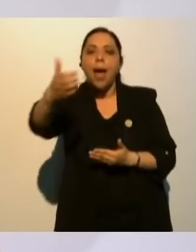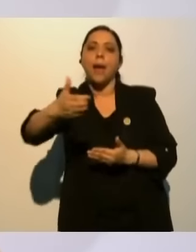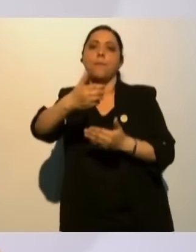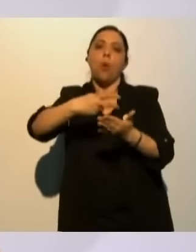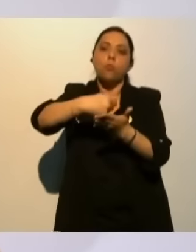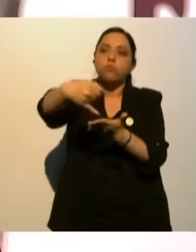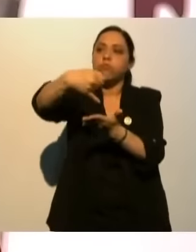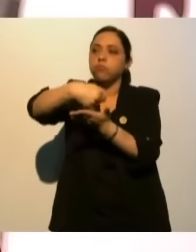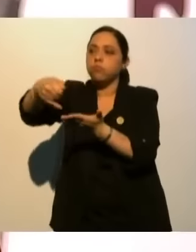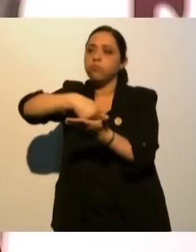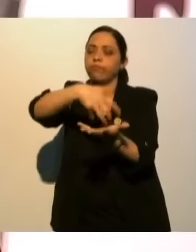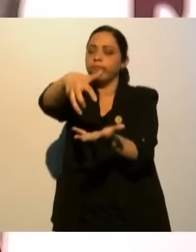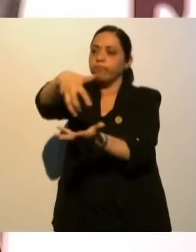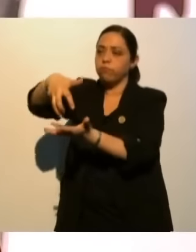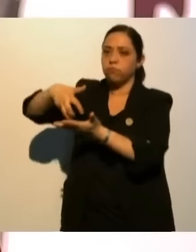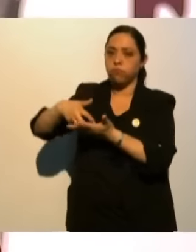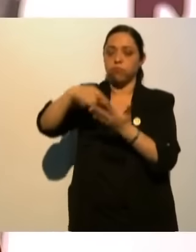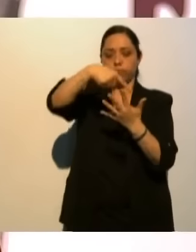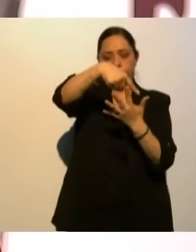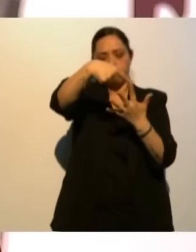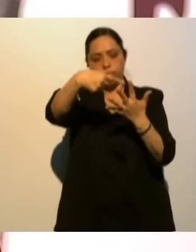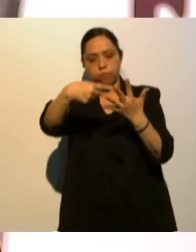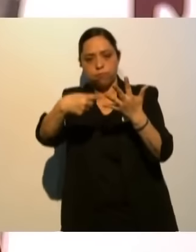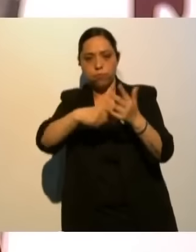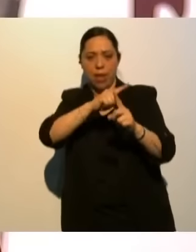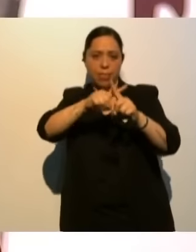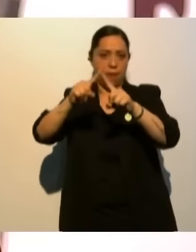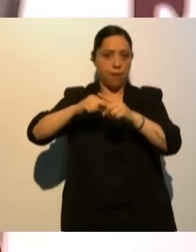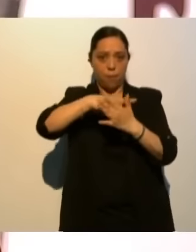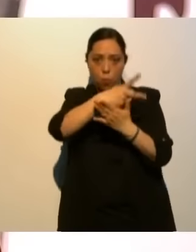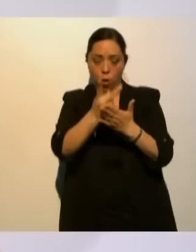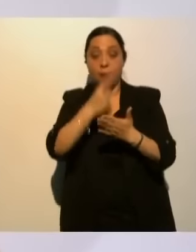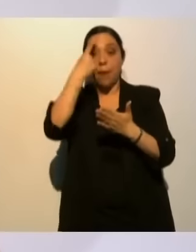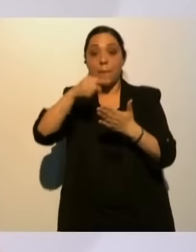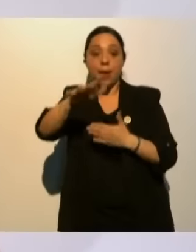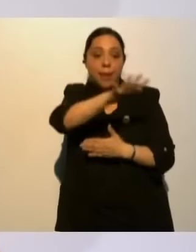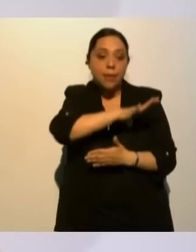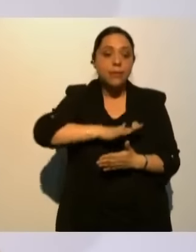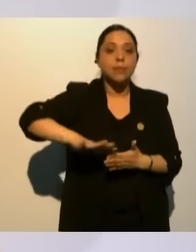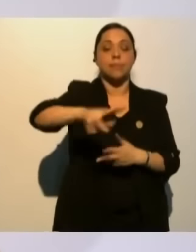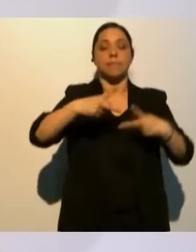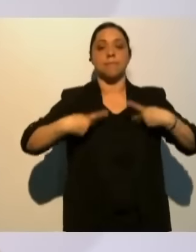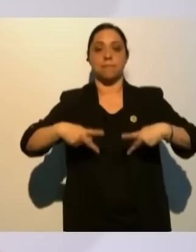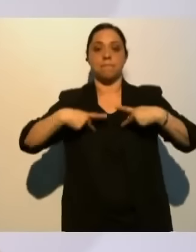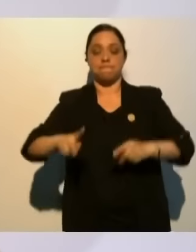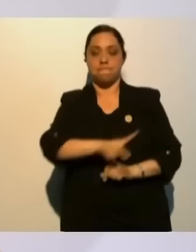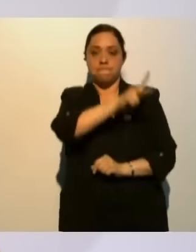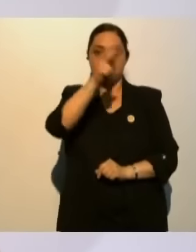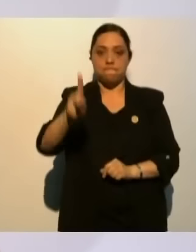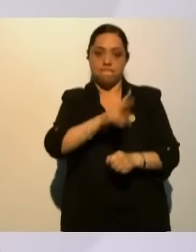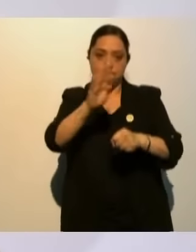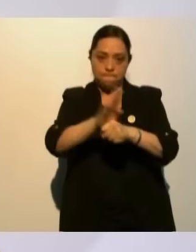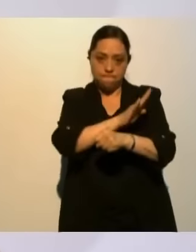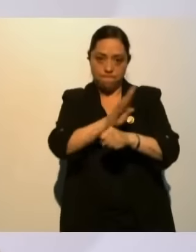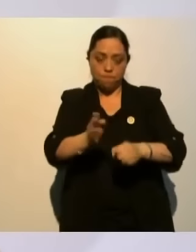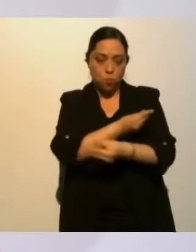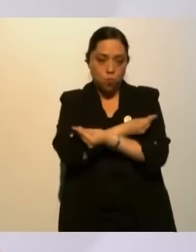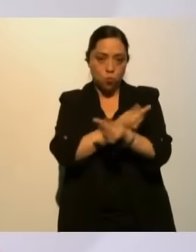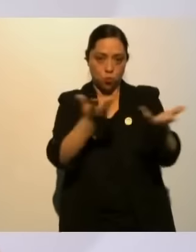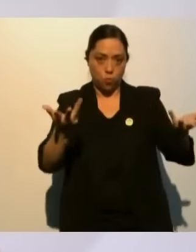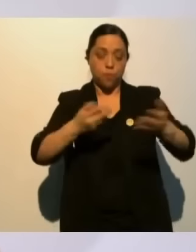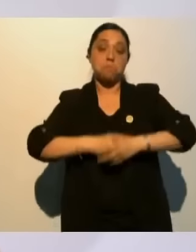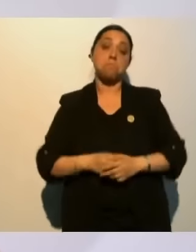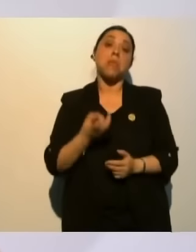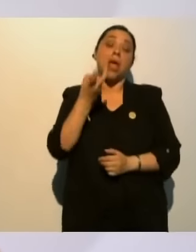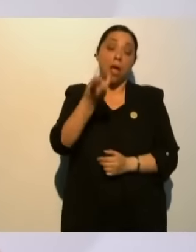que podamos hacer para beneficio del pueblo de México y ese es uno de los grandes aciertos de